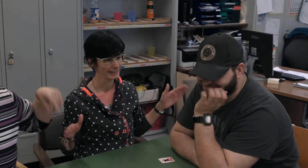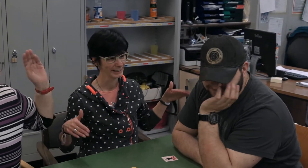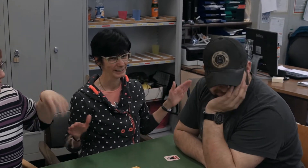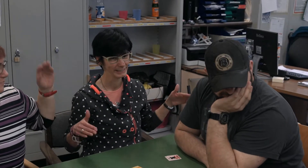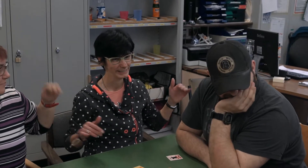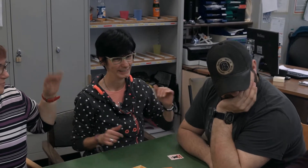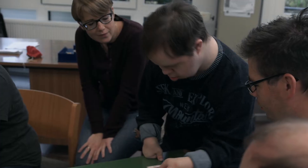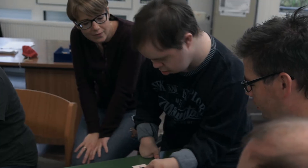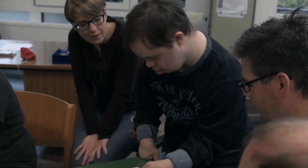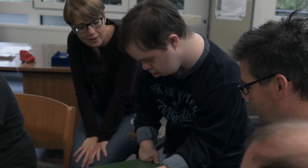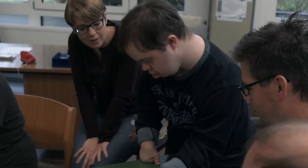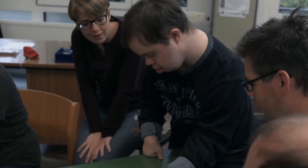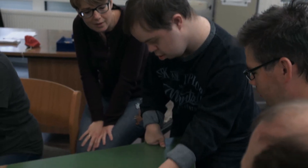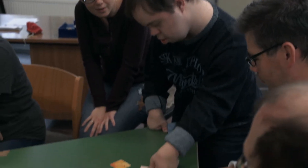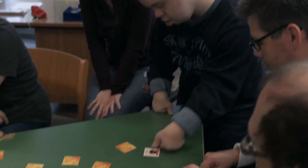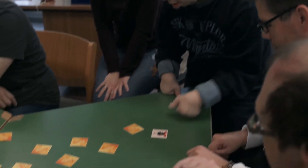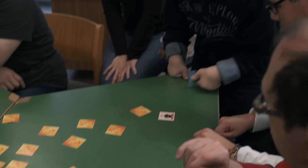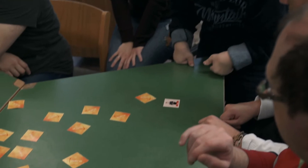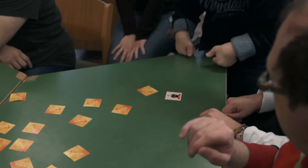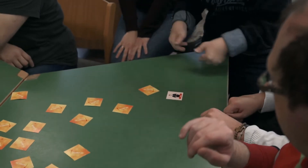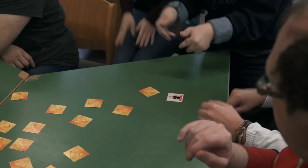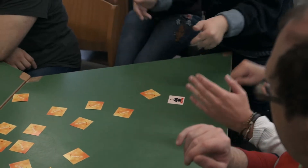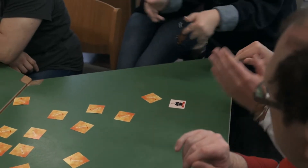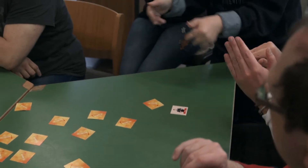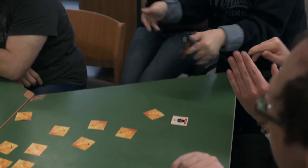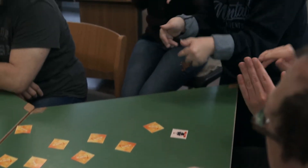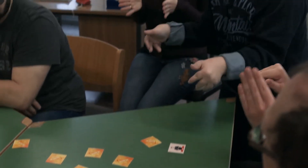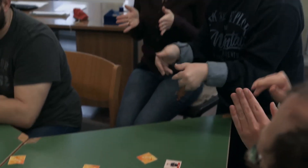Wir haben ganz viel Spaß mit dem Gebärden-Memory: Einige Gruppen spielen fast täglich.